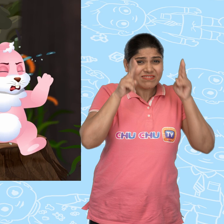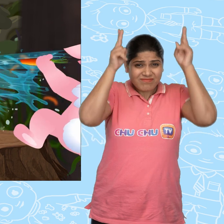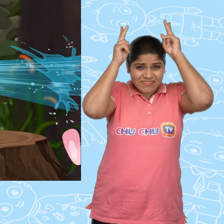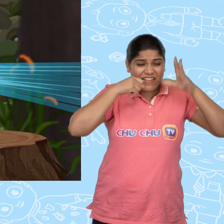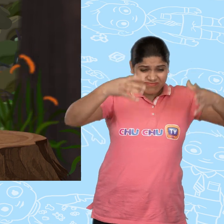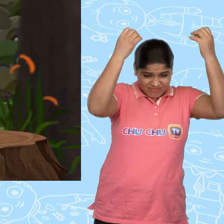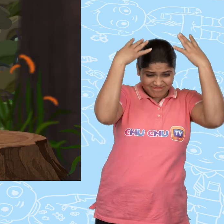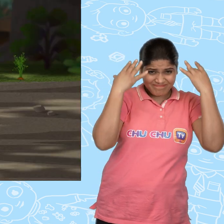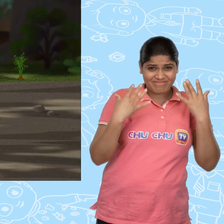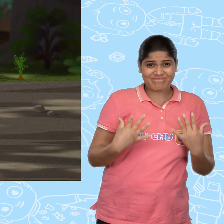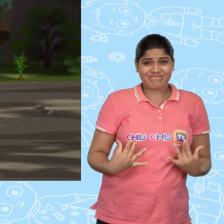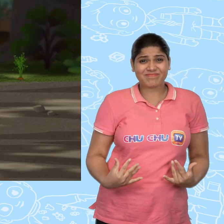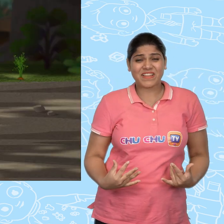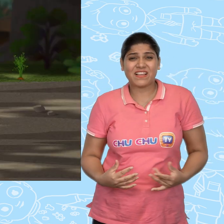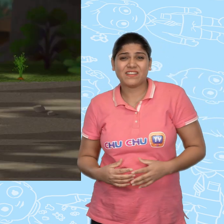आह आह!